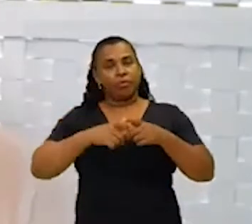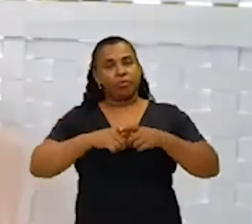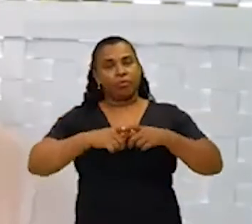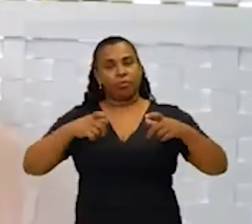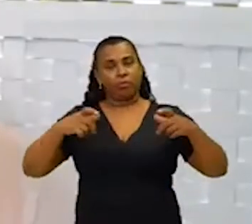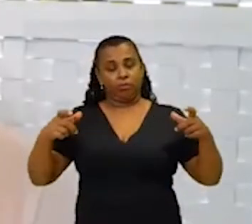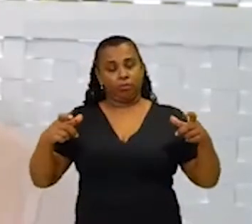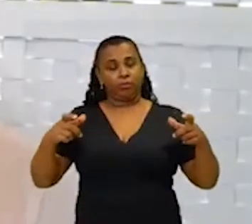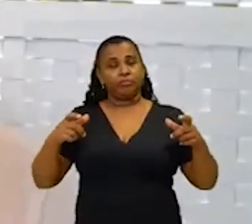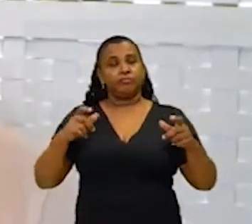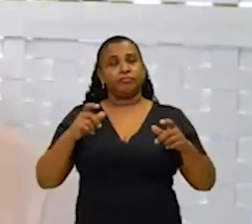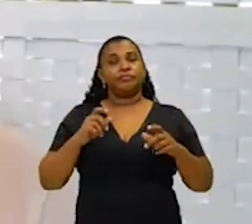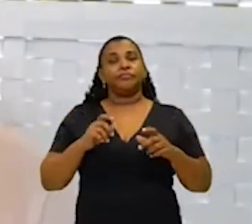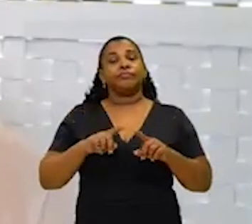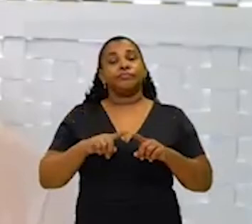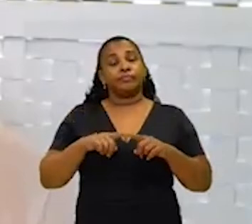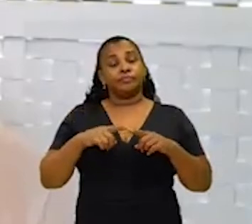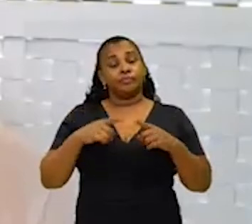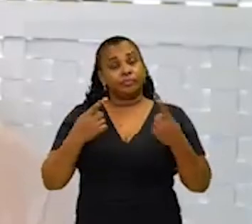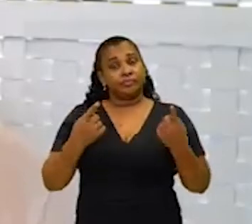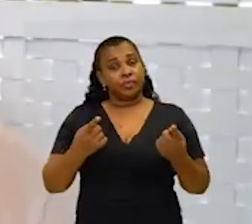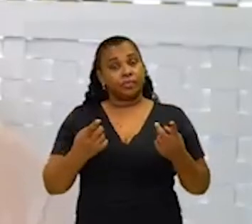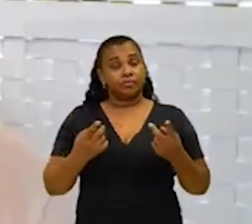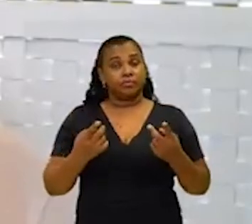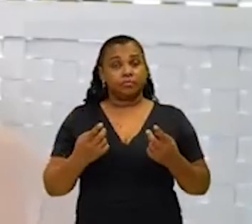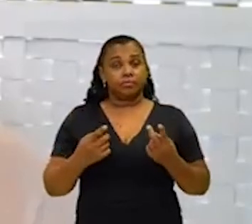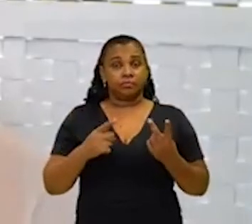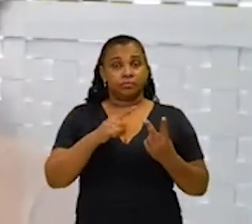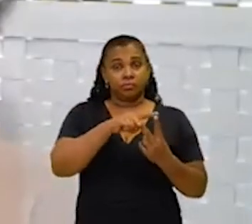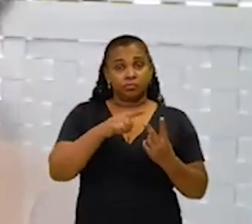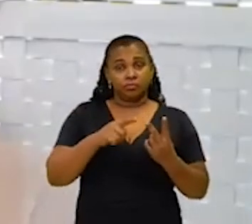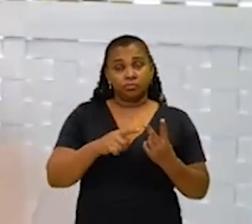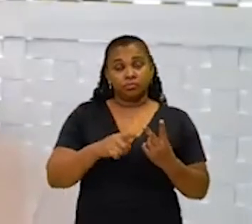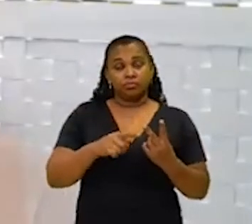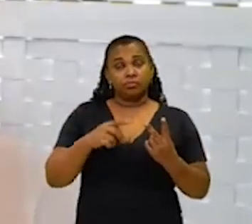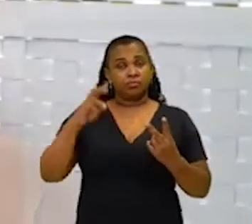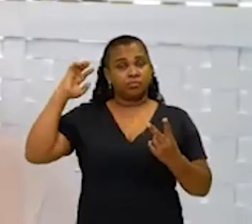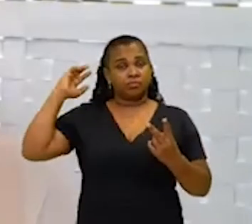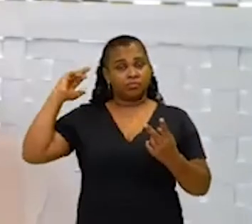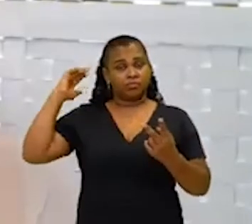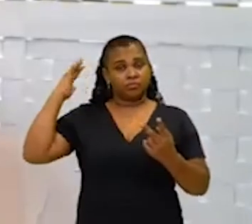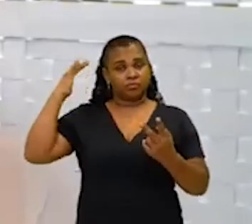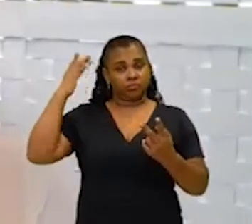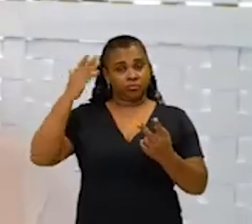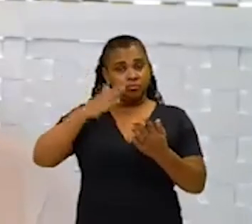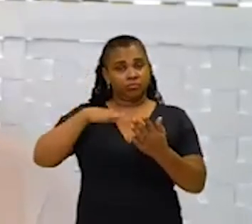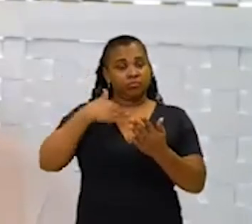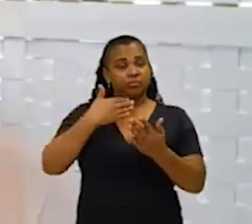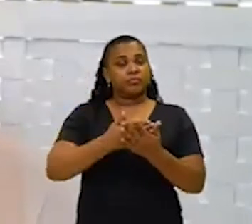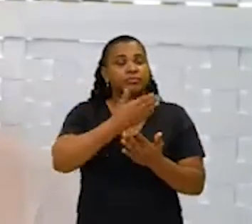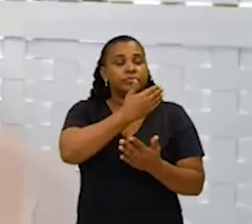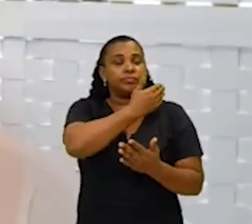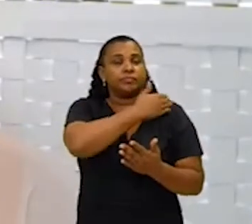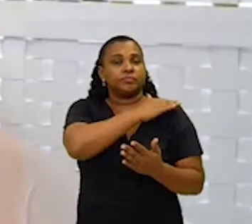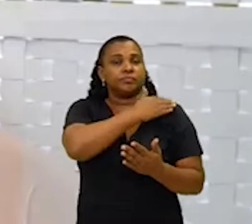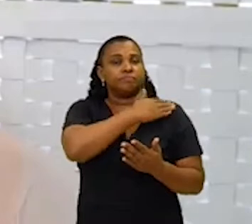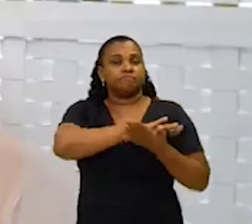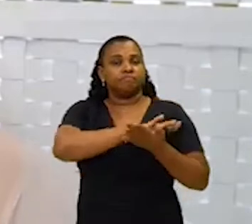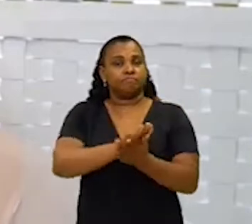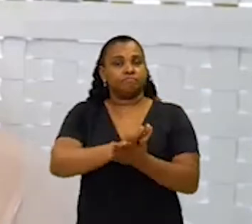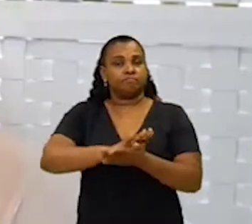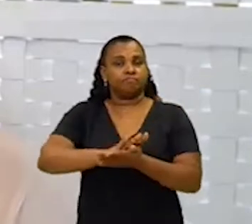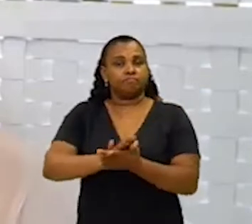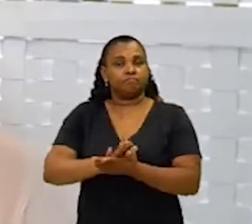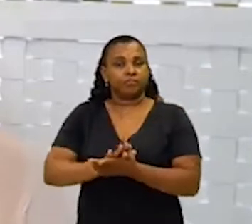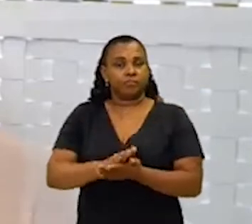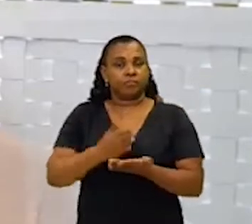mais que ambas são afetadas historicamente ou discriminação negativa por explosão de direito